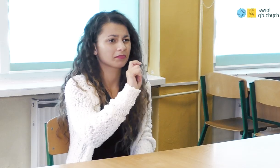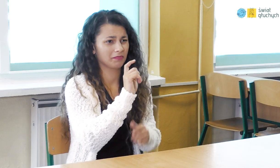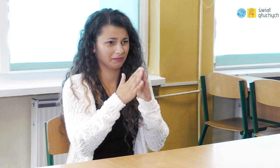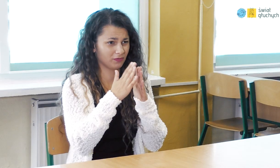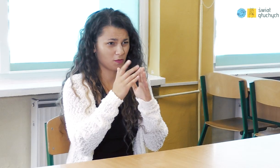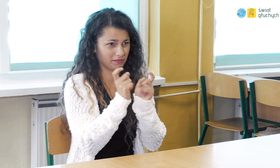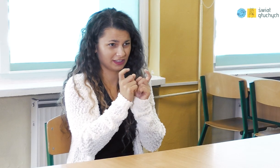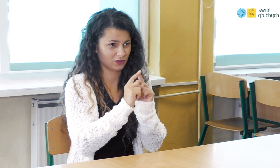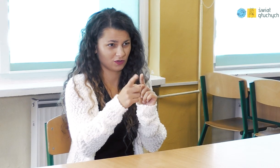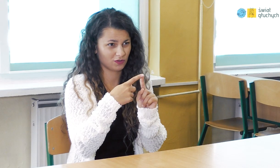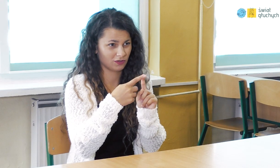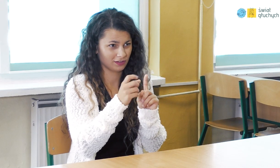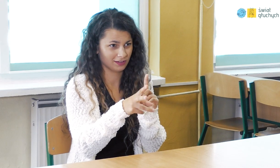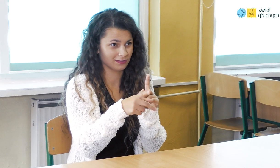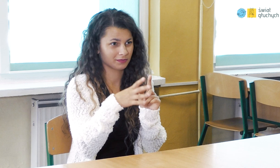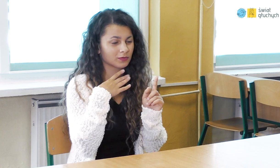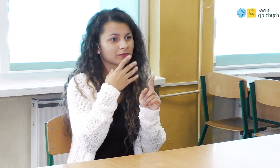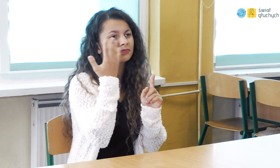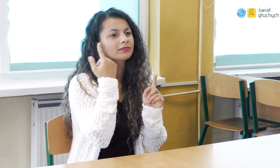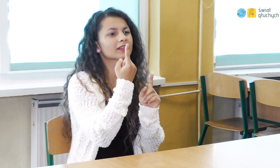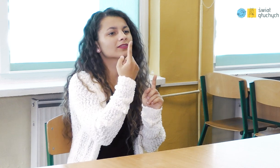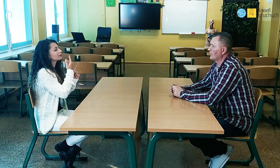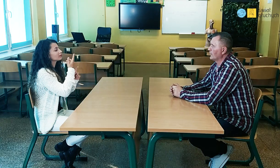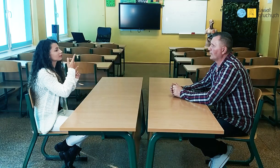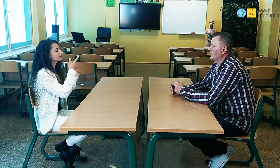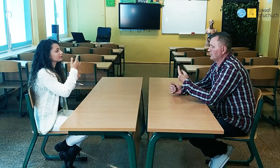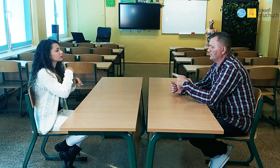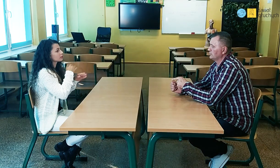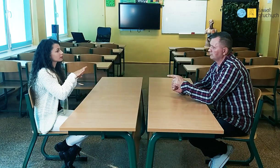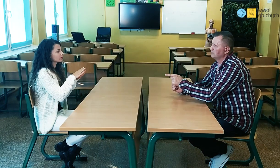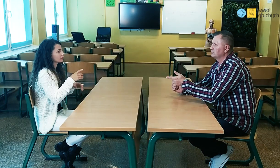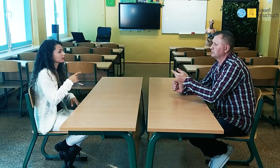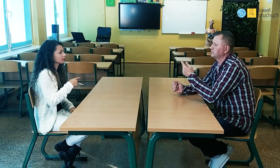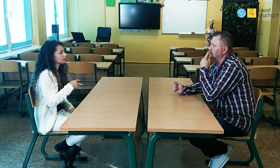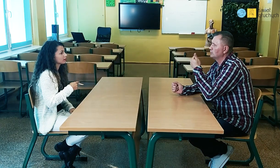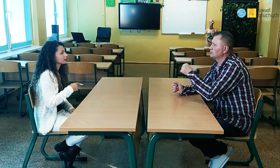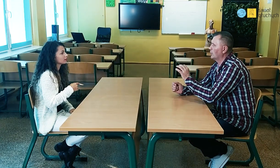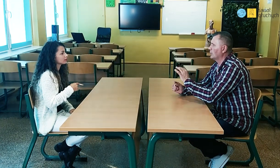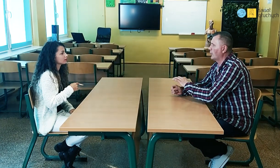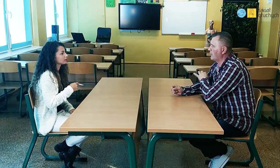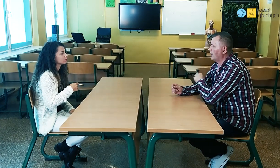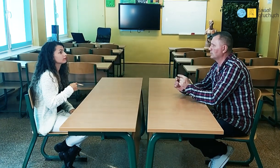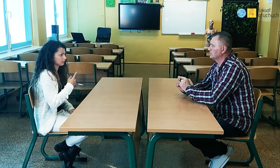Daleko musiałeś jeździć do pierwszej szkoły podstawowej? Do pierwszej szkoły miałem około 100 km.